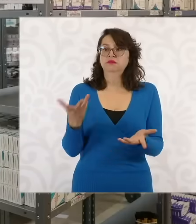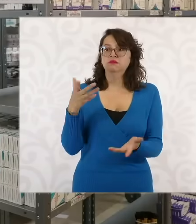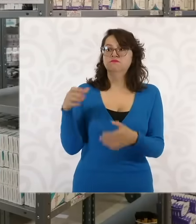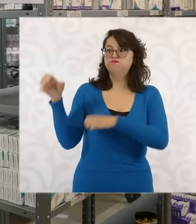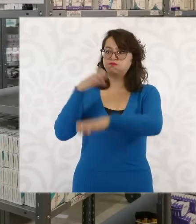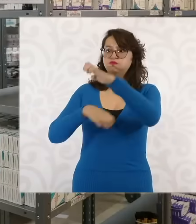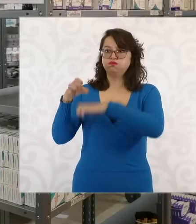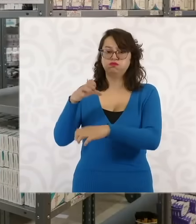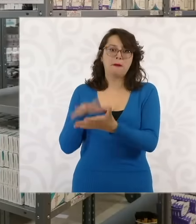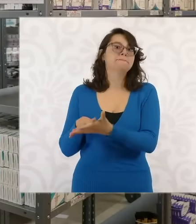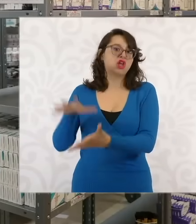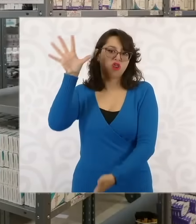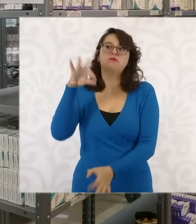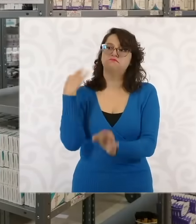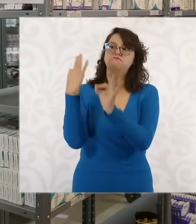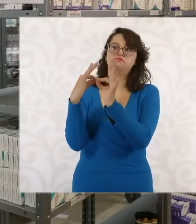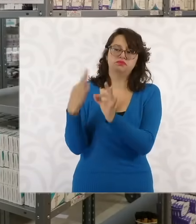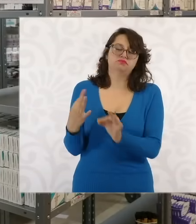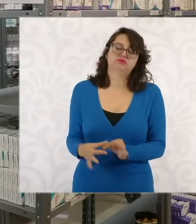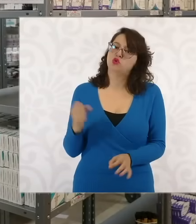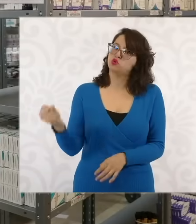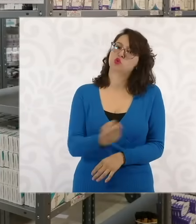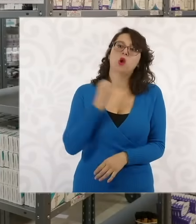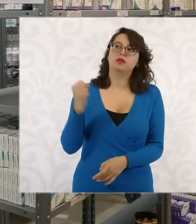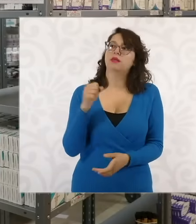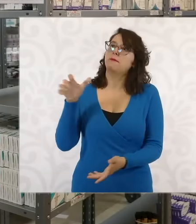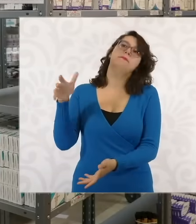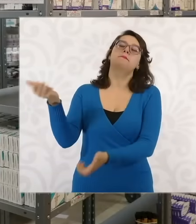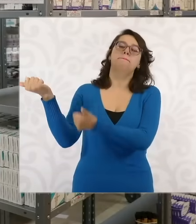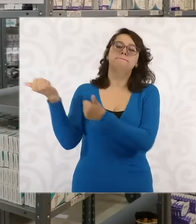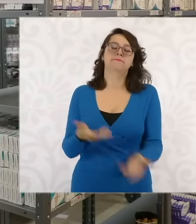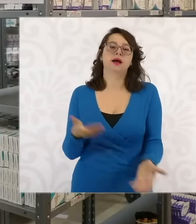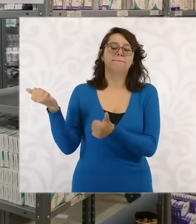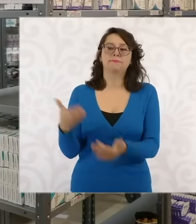insumos y medicamentos al sector en los últimos meses, solo en este mes de agosto que terminó,